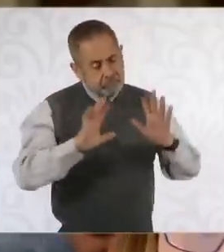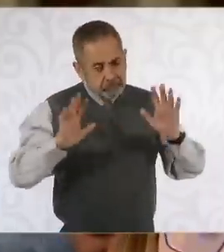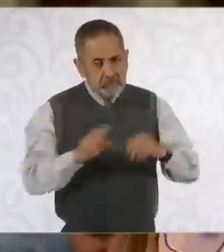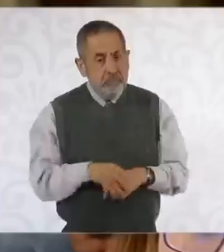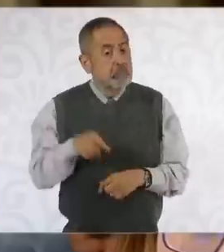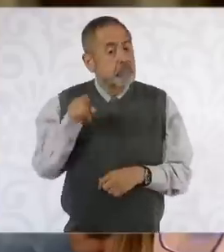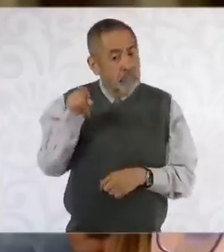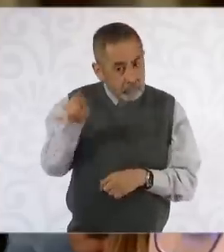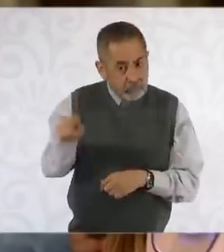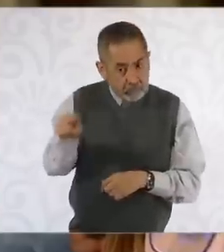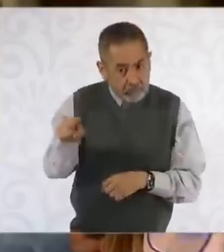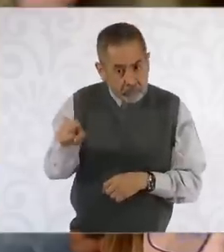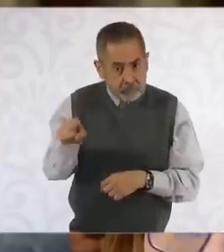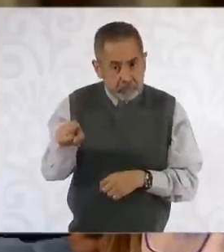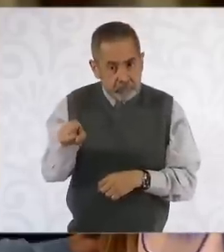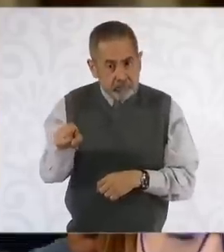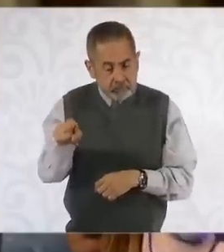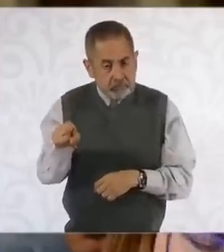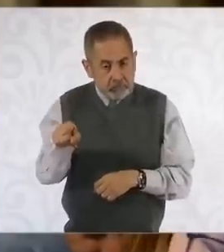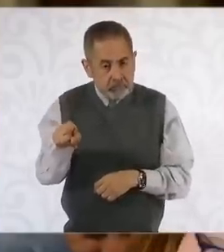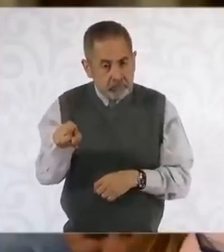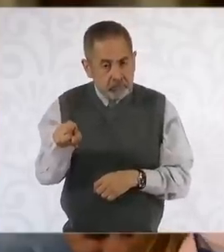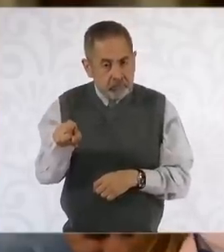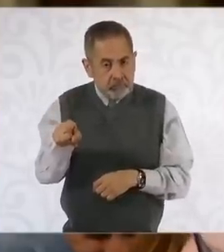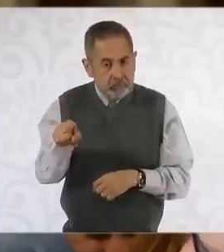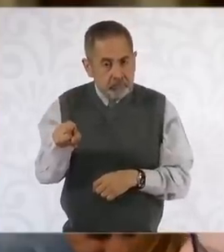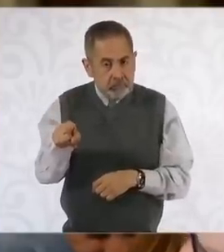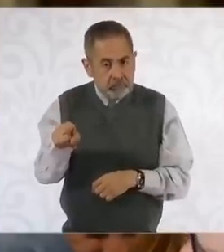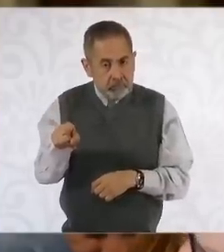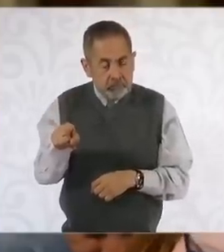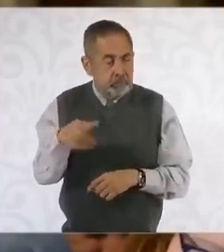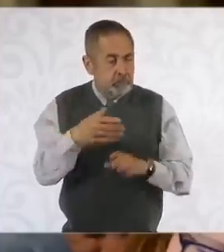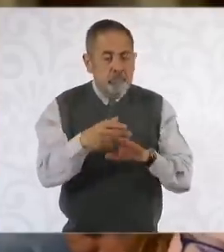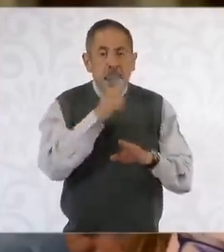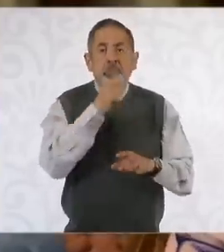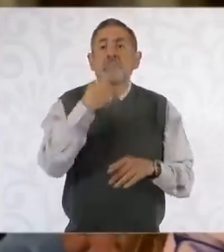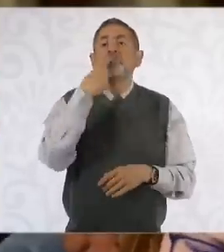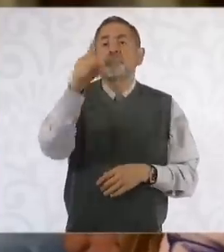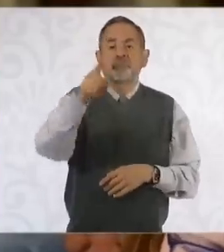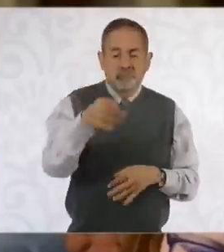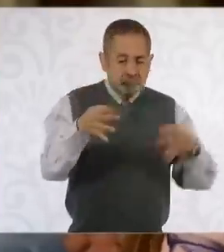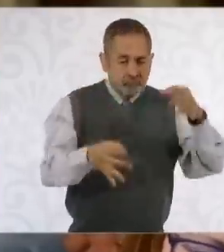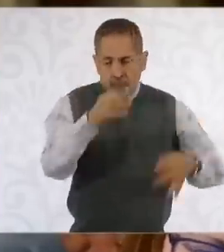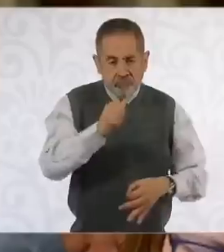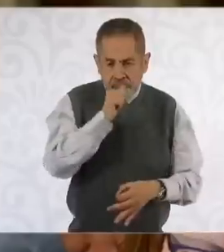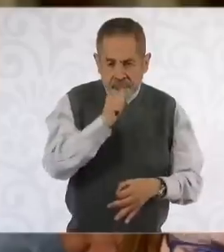fue primeramente antes de de de de ser acusada de acuerdo a todo lo que es la información que